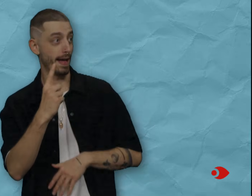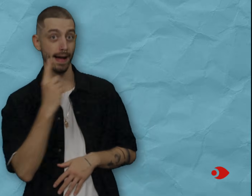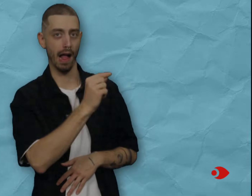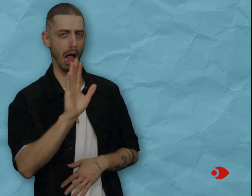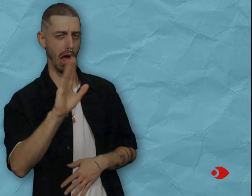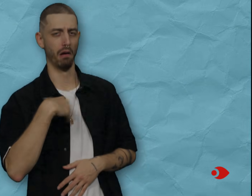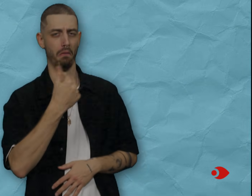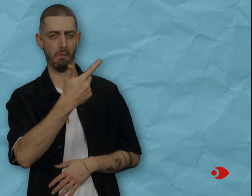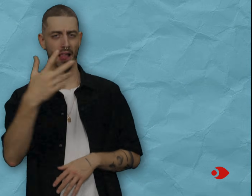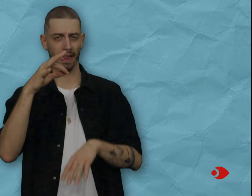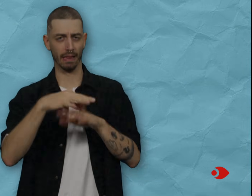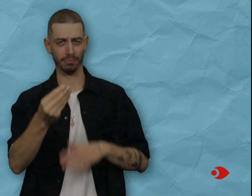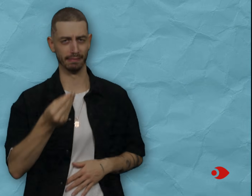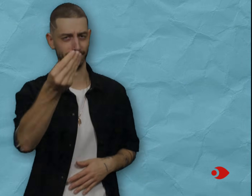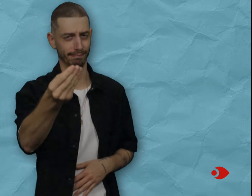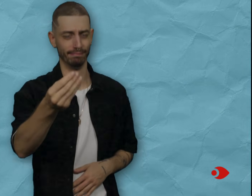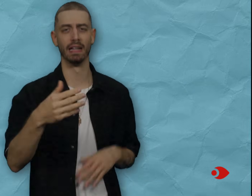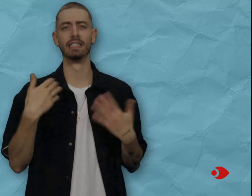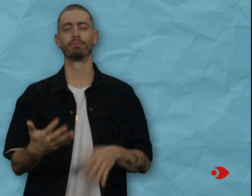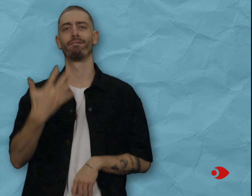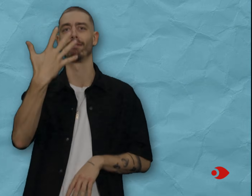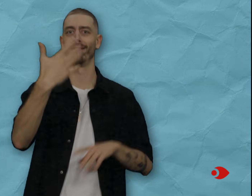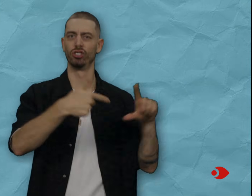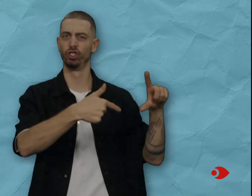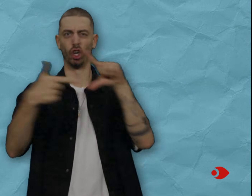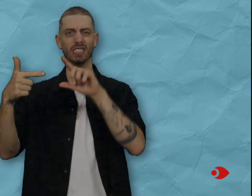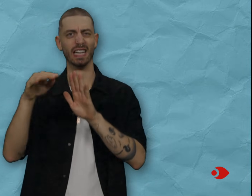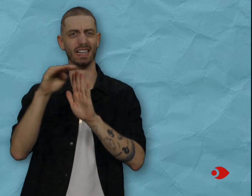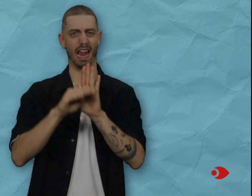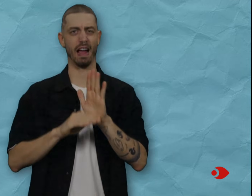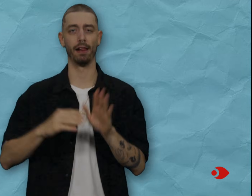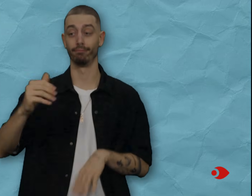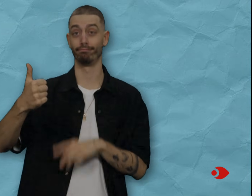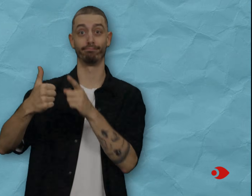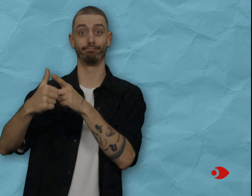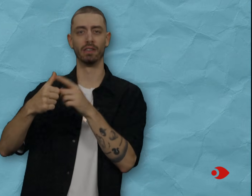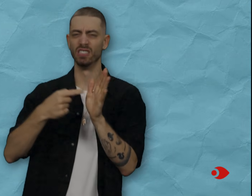Bevor's jetzt zum Dreh losgeht, noch ein paar Tipps. Dreht am besten immer nach der "Five Shot"-Regel: